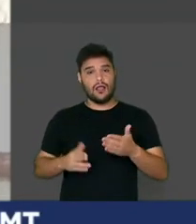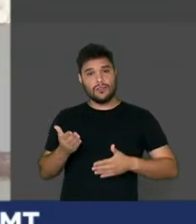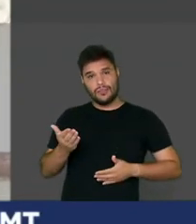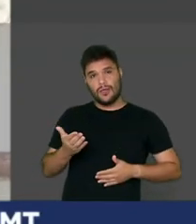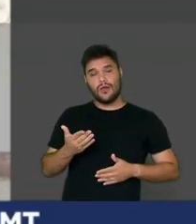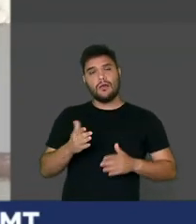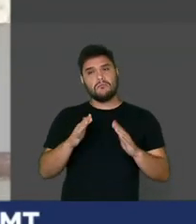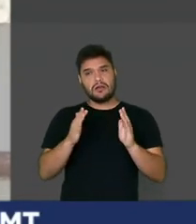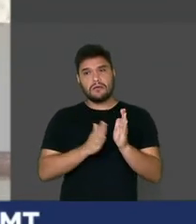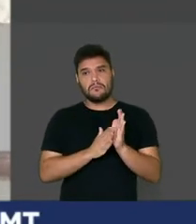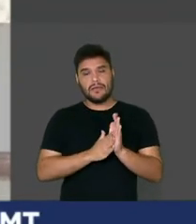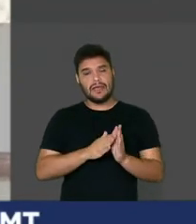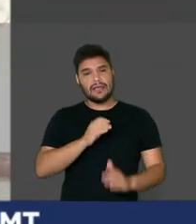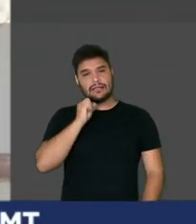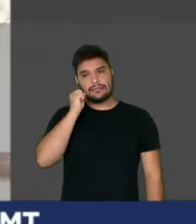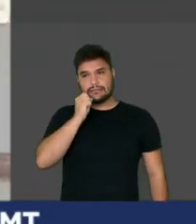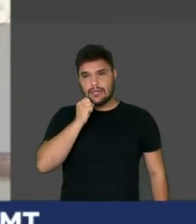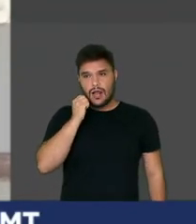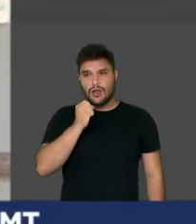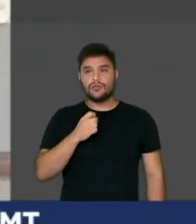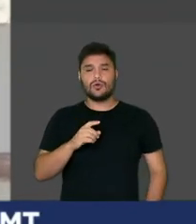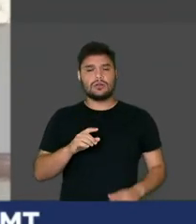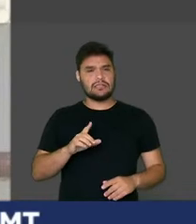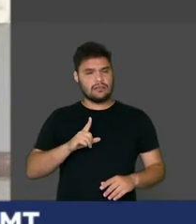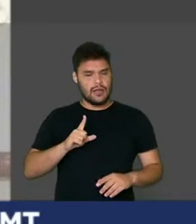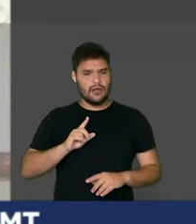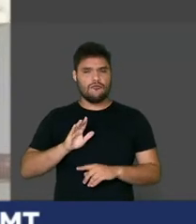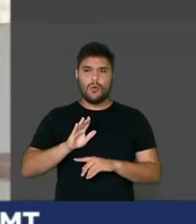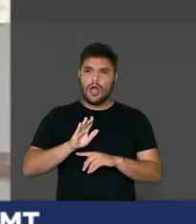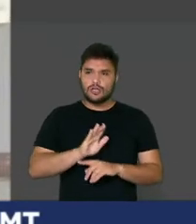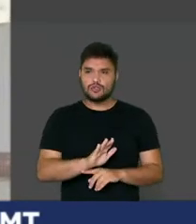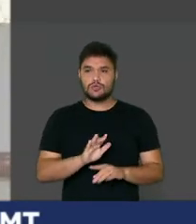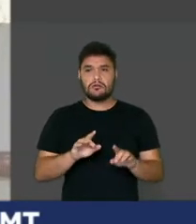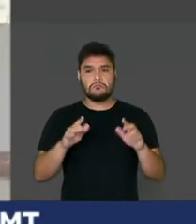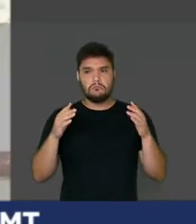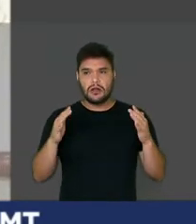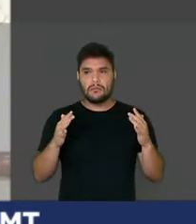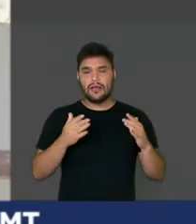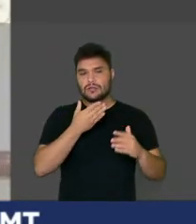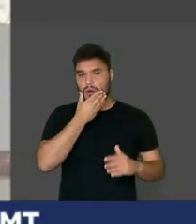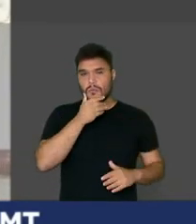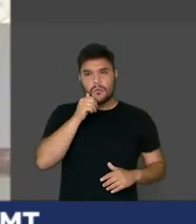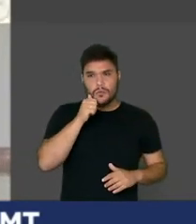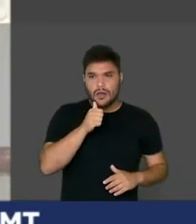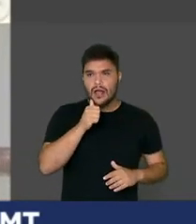GUIMARÃES, PELA RELATORIA, PARABÉNS AOS NOSSOS SENADORES QUE DERAM TANTA CONTRIBUIÇÕ ES, E PARABÉNS A TODOS E